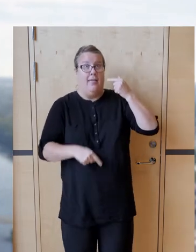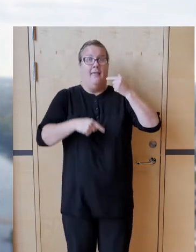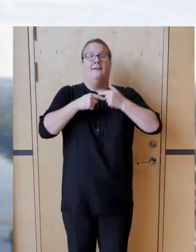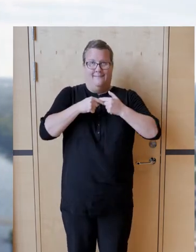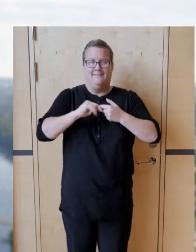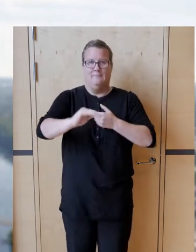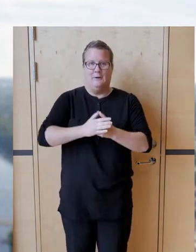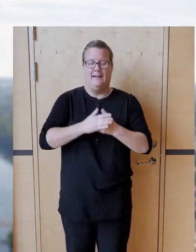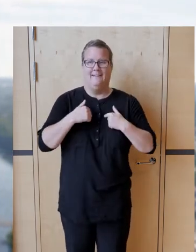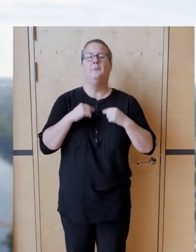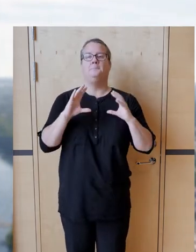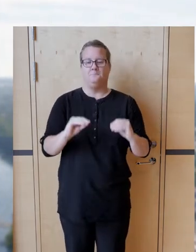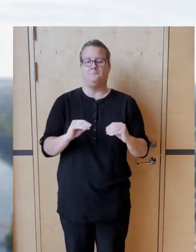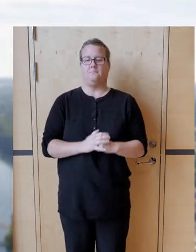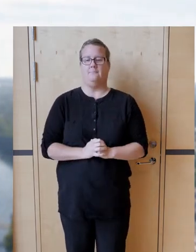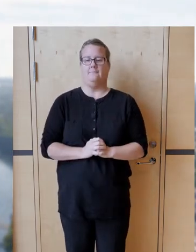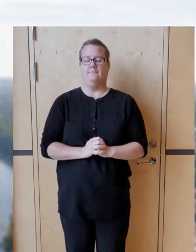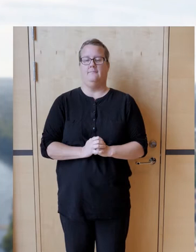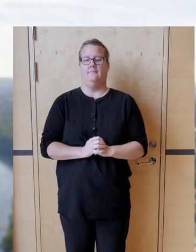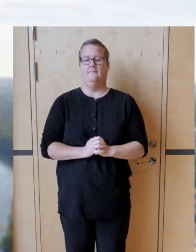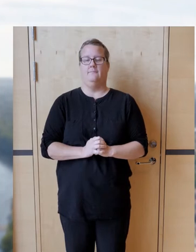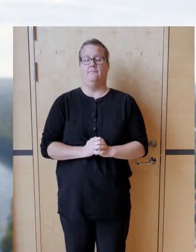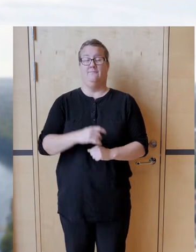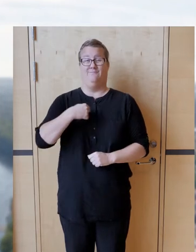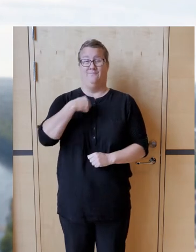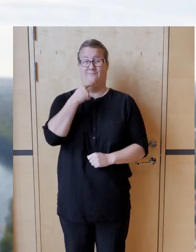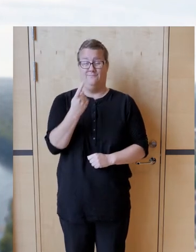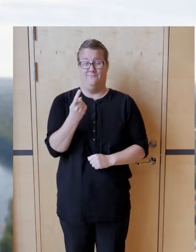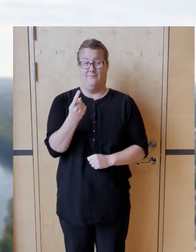Nämen Som sagt Trots